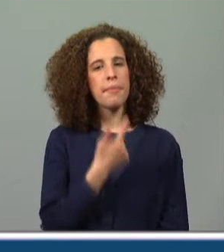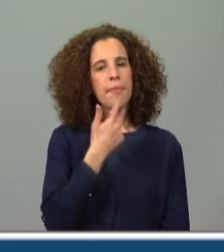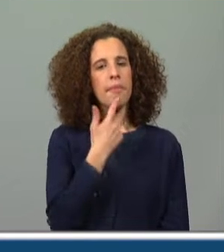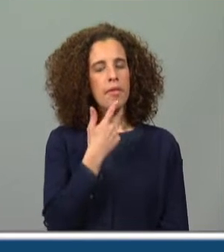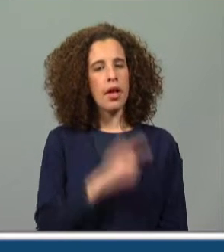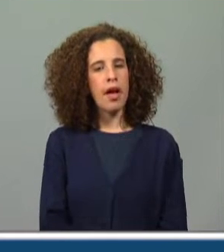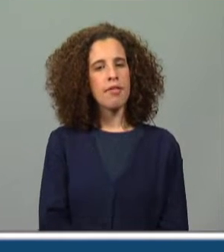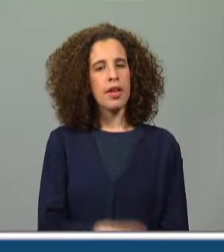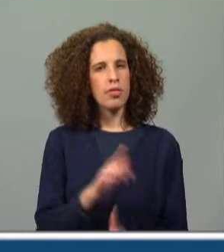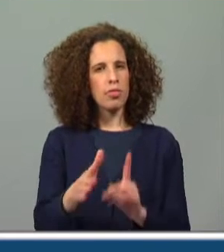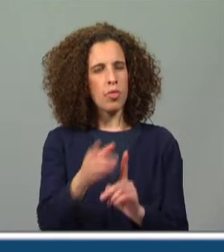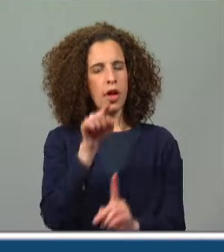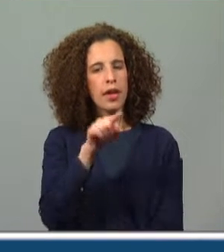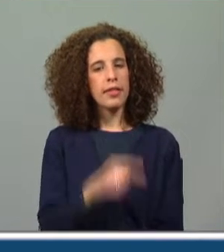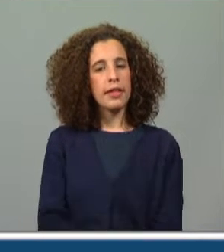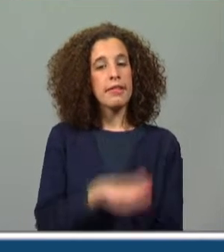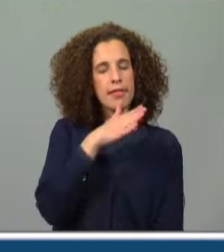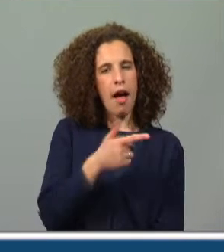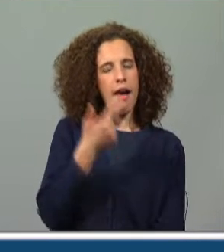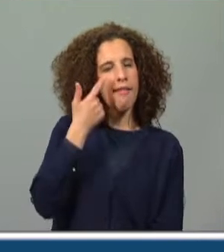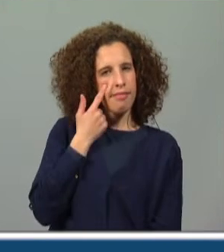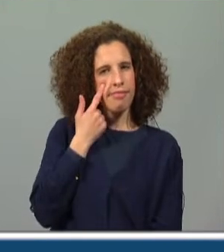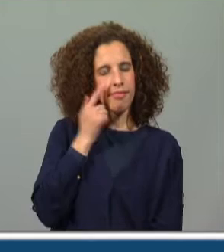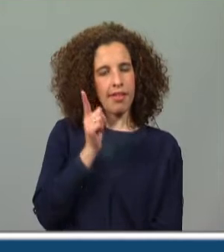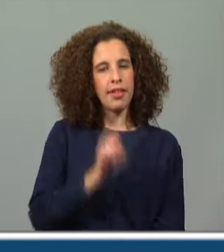um alvo portanto revela aqui a sua 一個目標，所以在這裡揭示你的